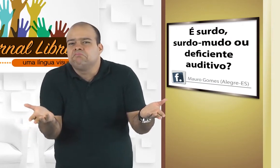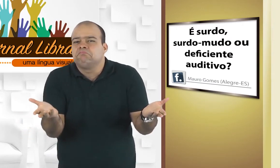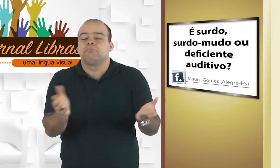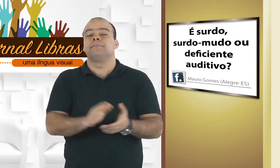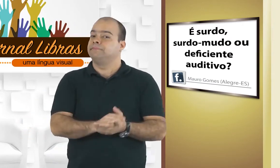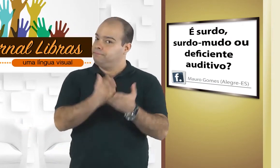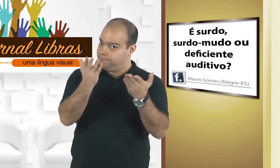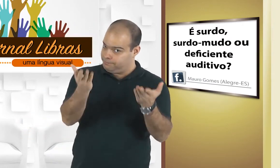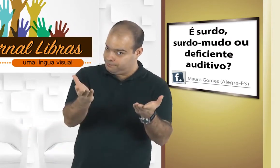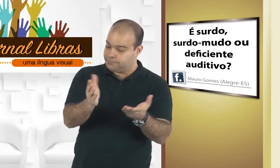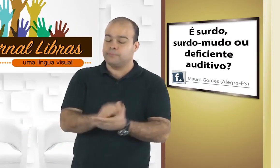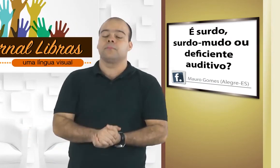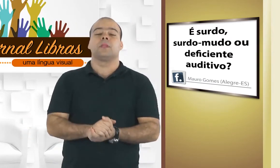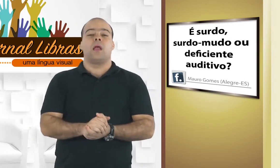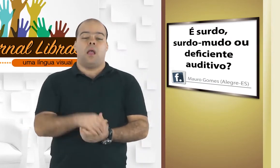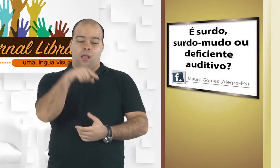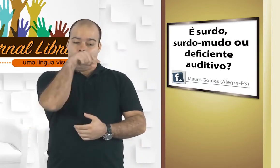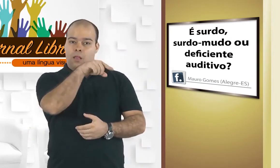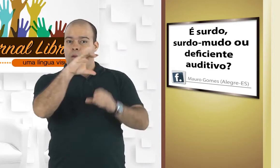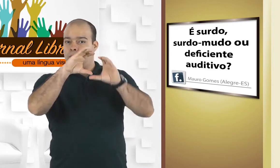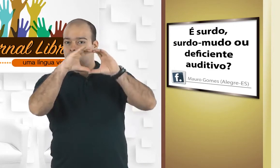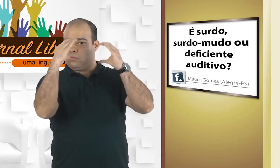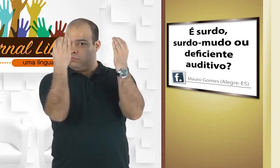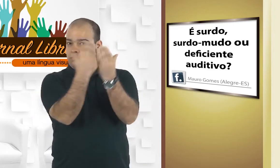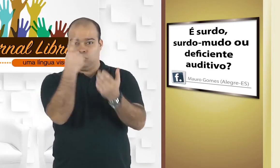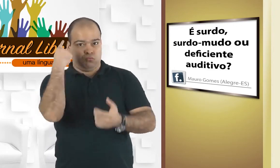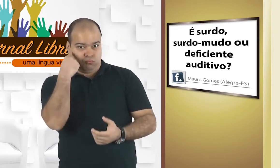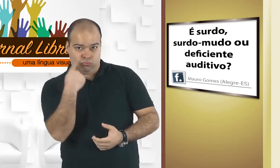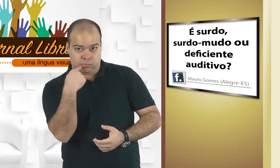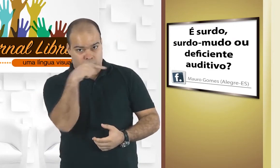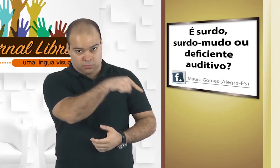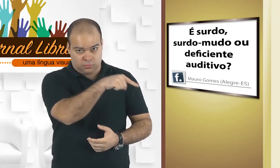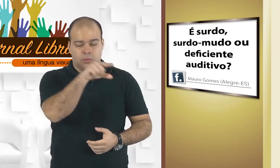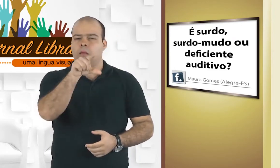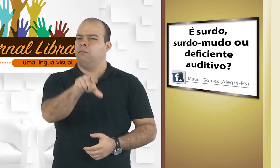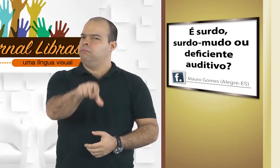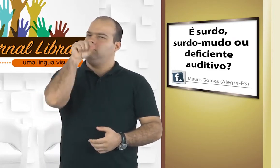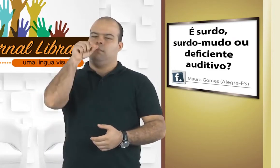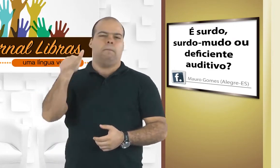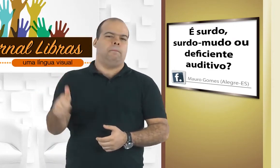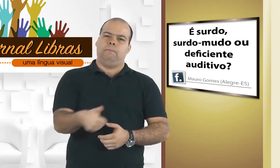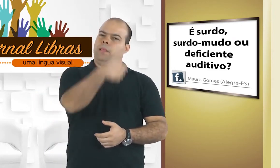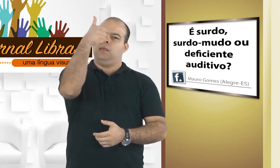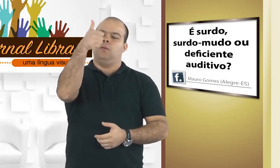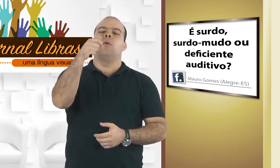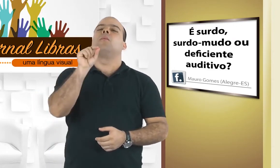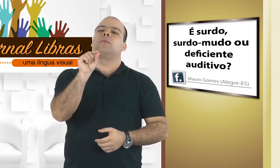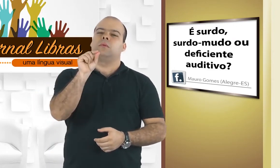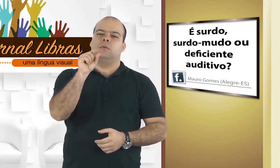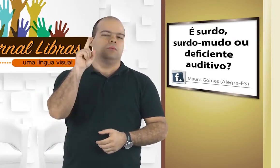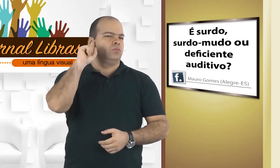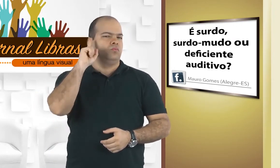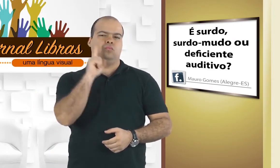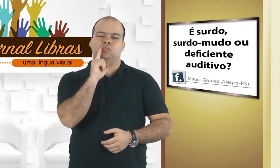Então, a comunidade surda prefere, acha muito melhor que trabalhe com a ideia de SURDO